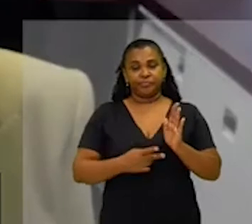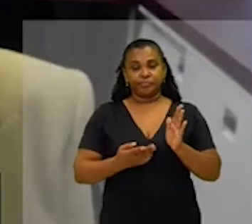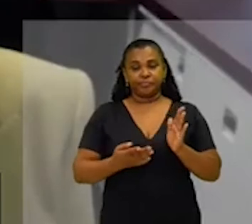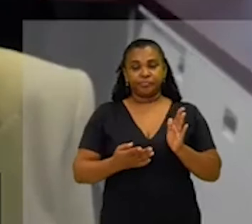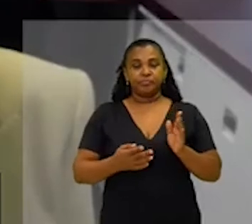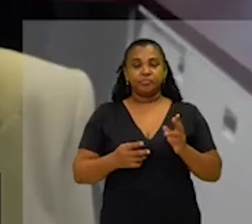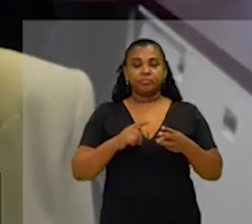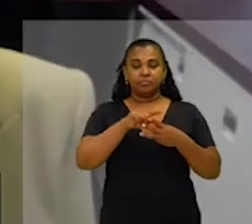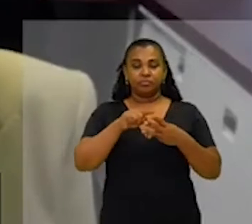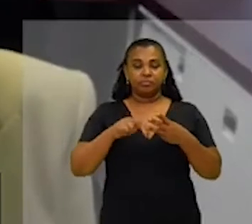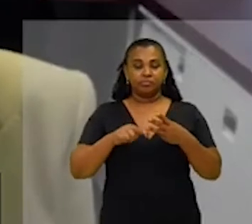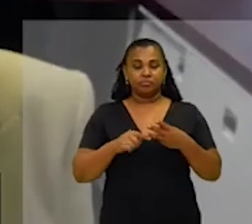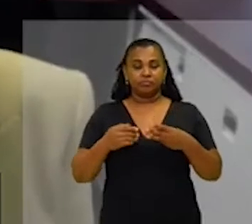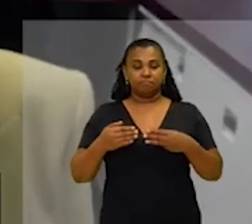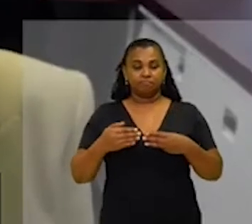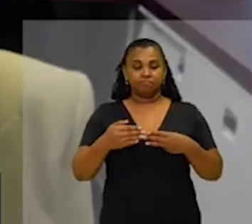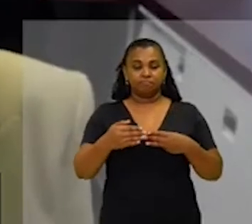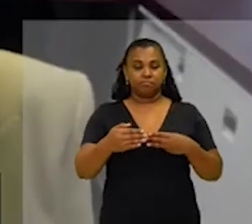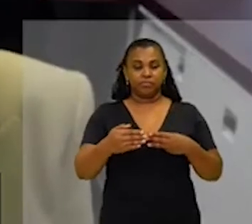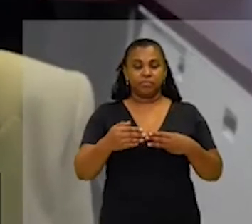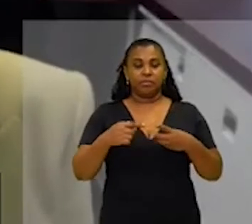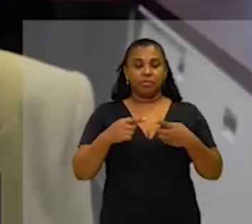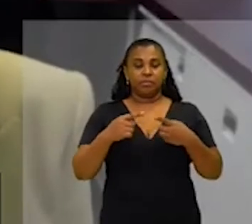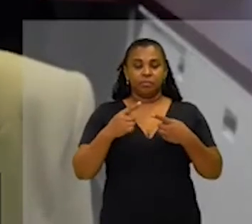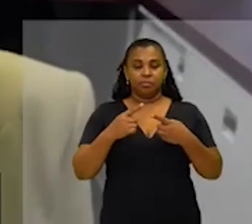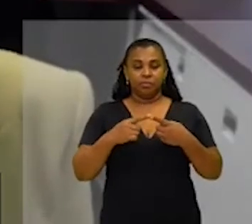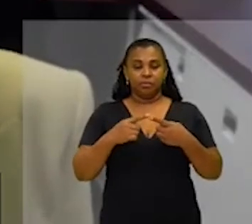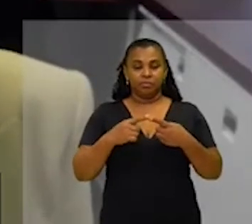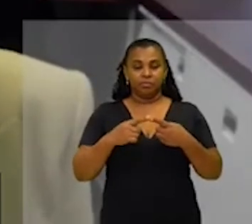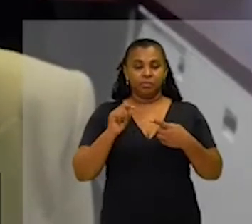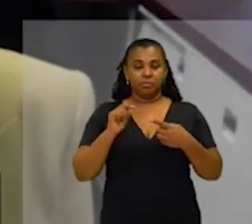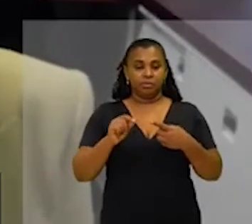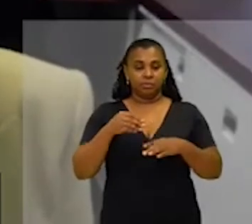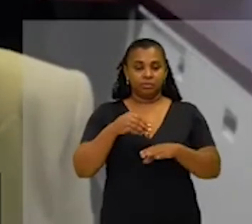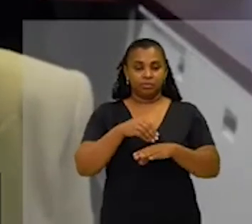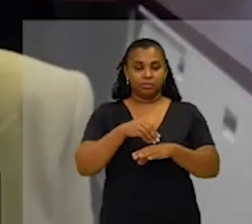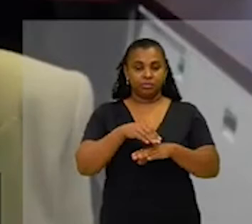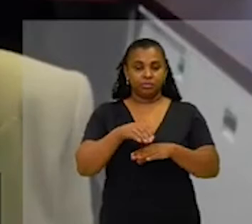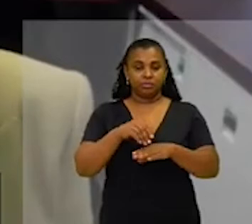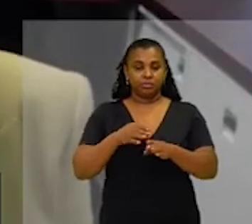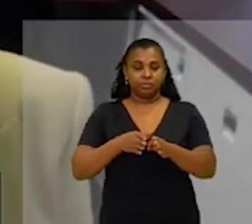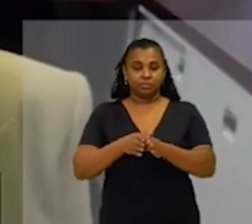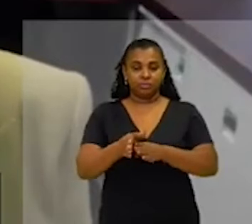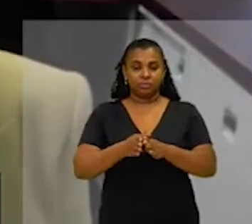foram a primeira dica sugestões elas estão que na medida do possível independer de alteração